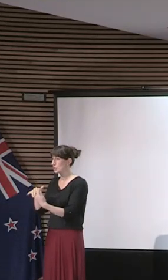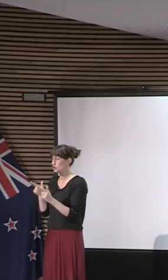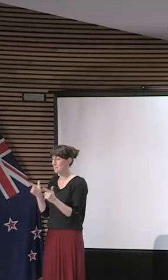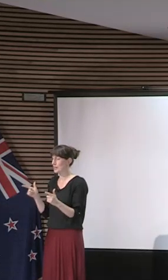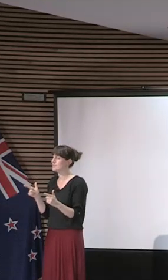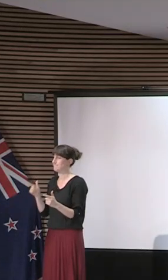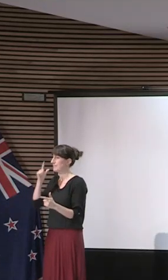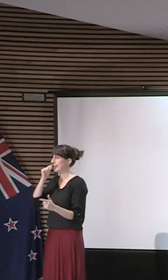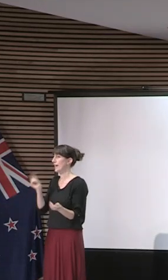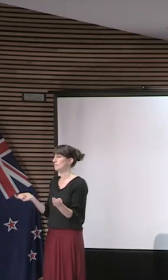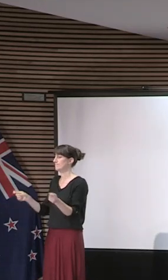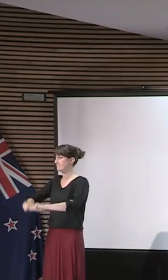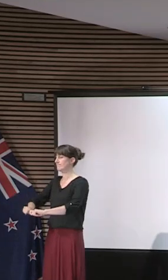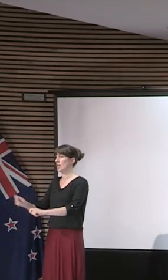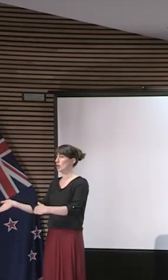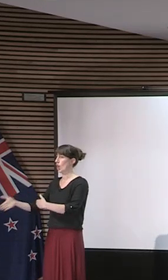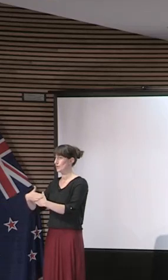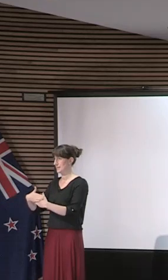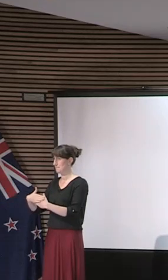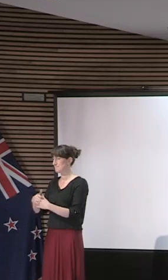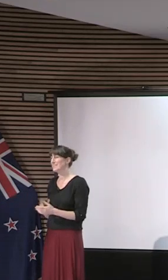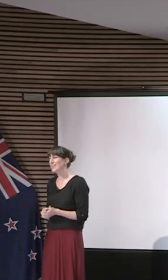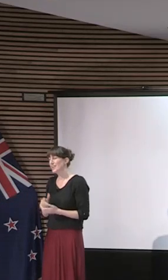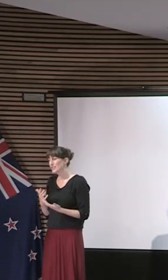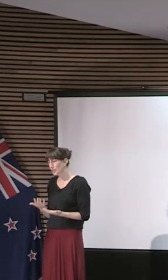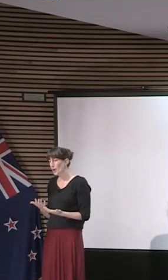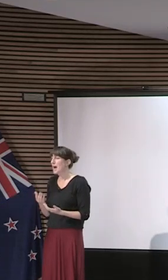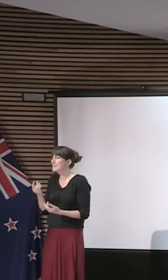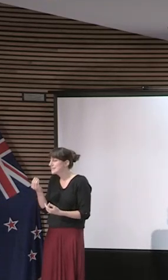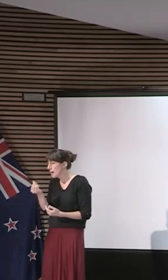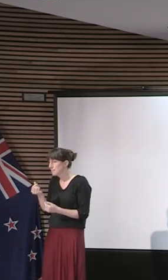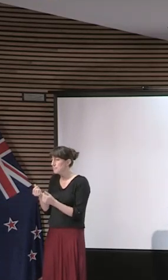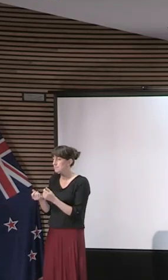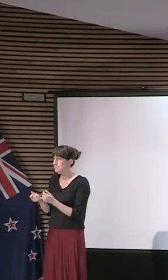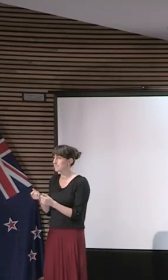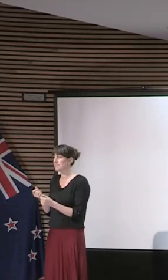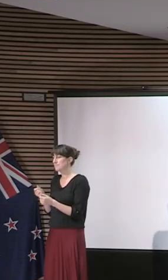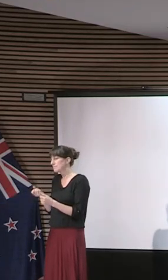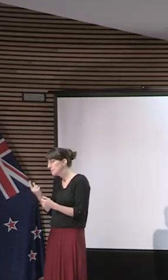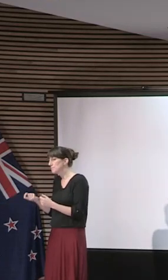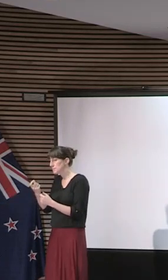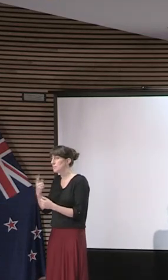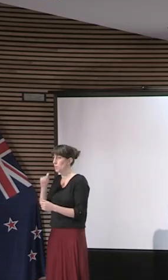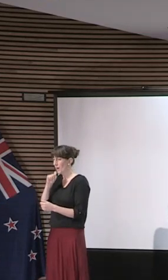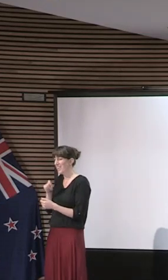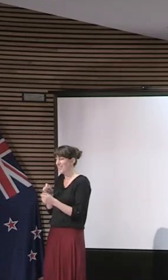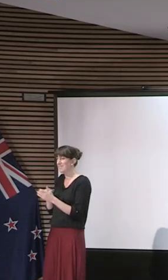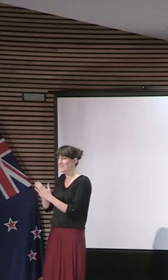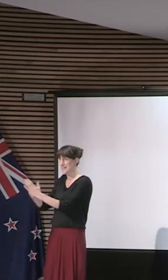inanahi, he panui hou mo te waahanga 70 kei roto he waahanga whakatikatika hei kati i nga waahi kaore i te tutukihia. Heoi, ki taku titiro koanahi he